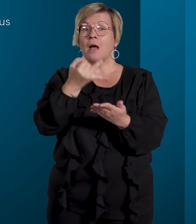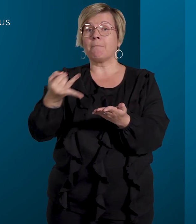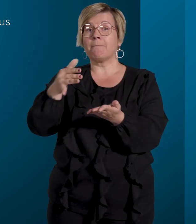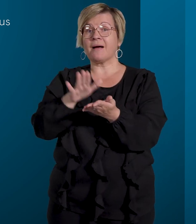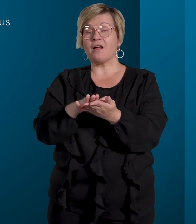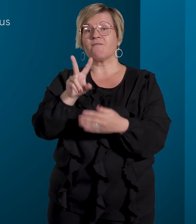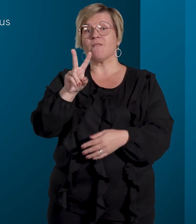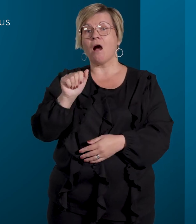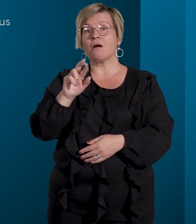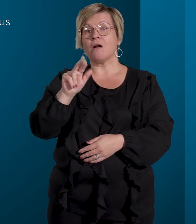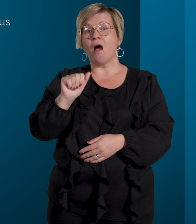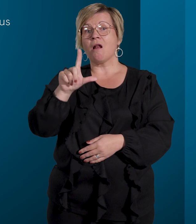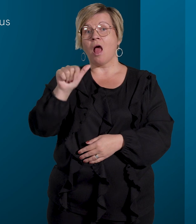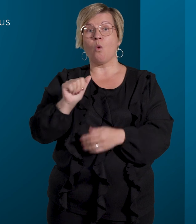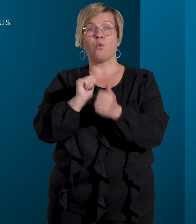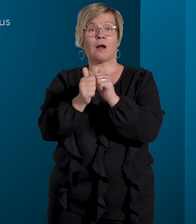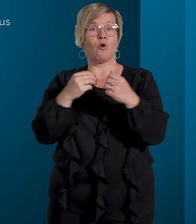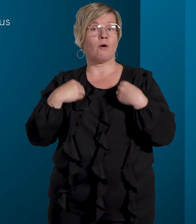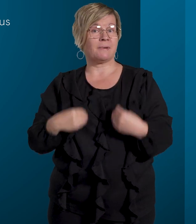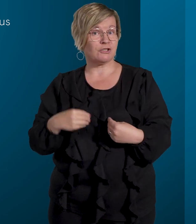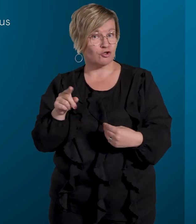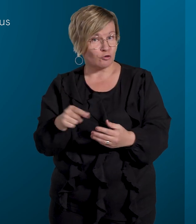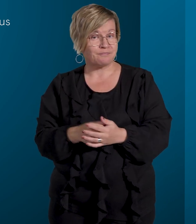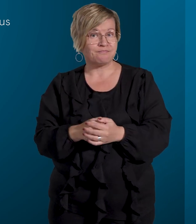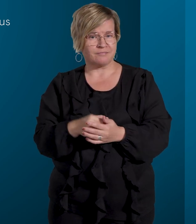Varalan urheiluopistolla Tampereella.